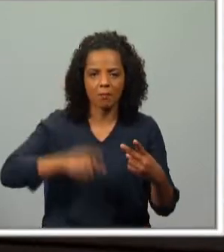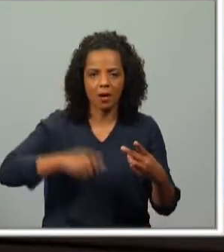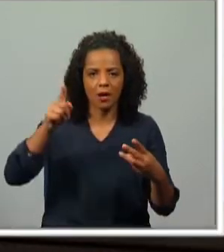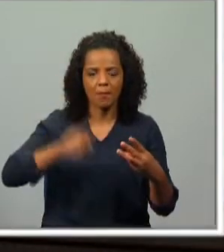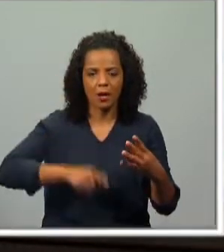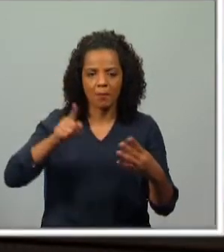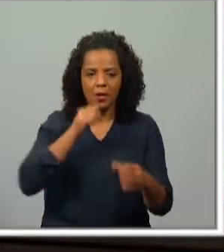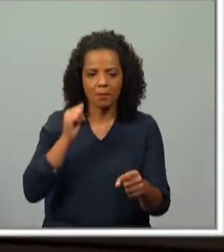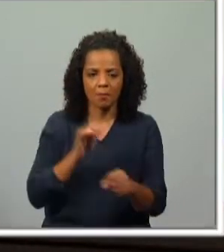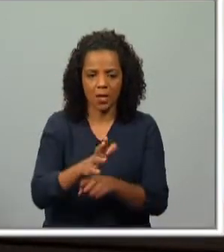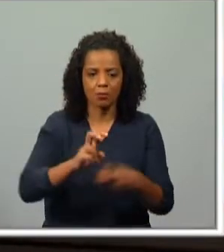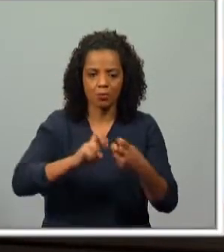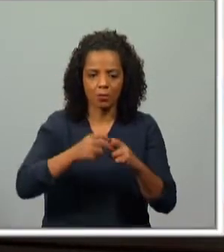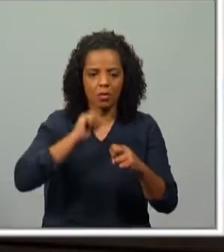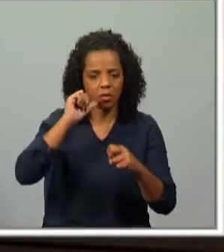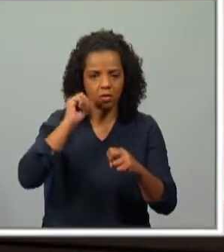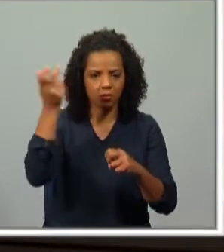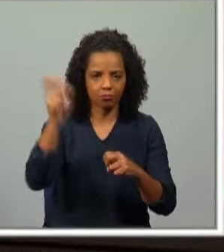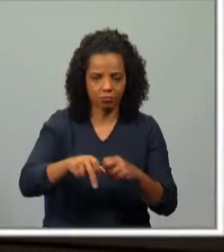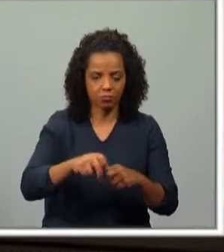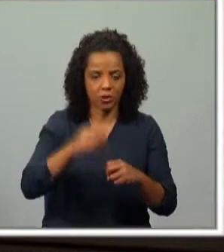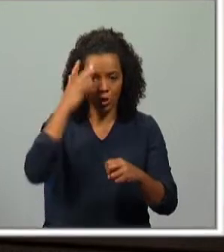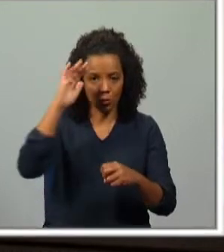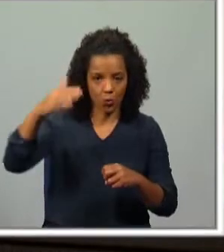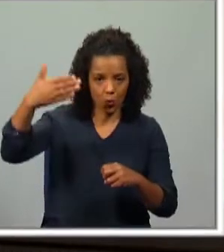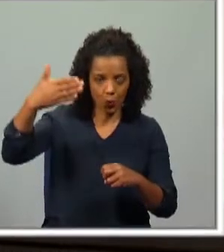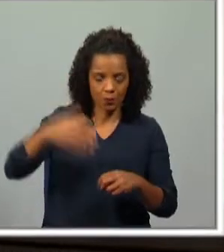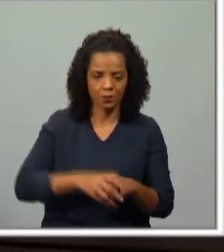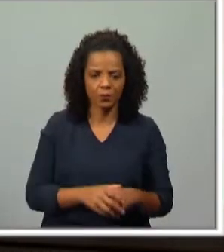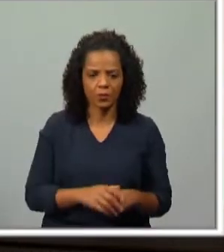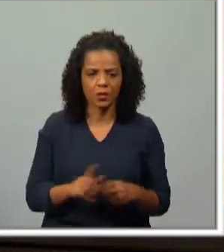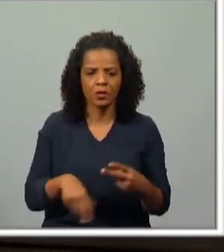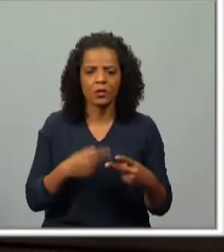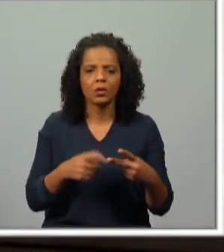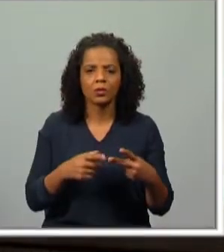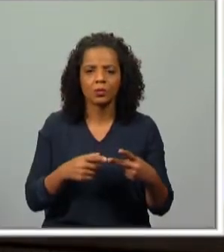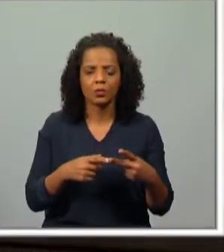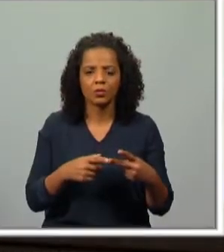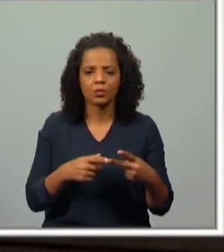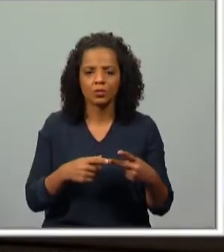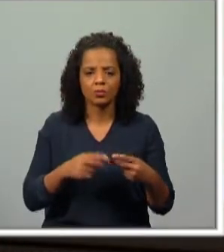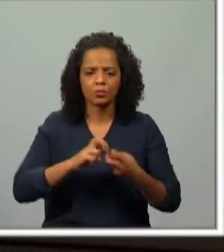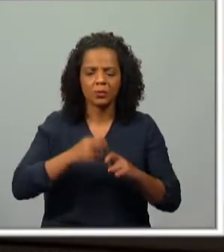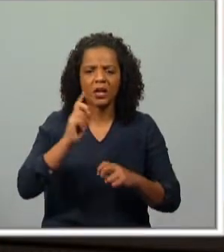frequente então é o número 1 e depois vamos caracterizar estes problemas não é 頻繁，所以它是第一，然後讓我們描述這些問題不是